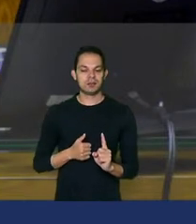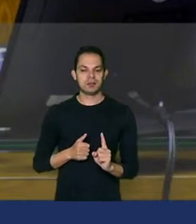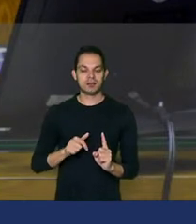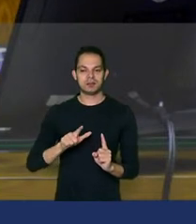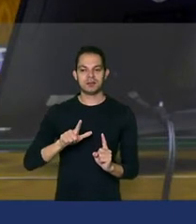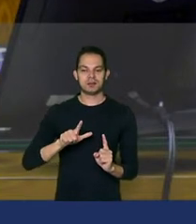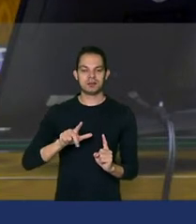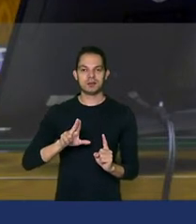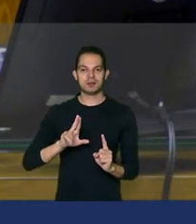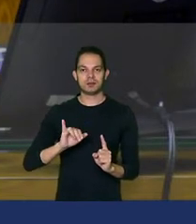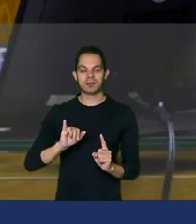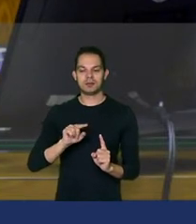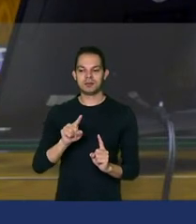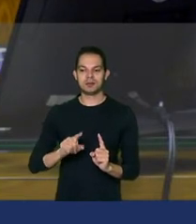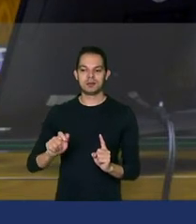VIRTUAL. CONVIDO A DEPUTADA